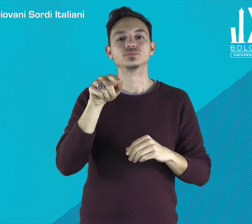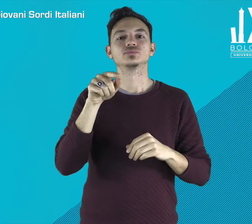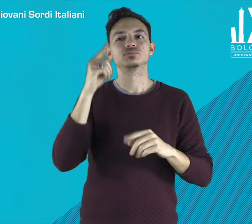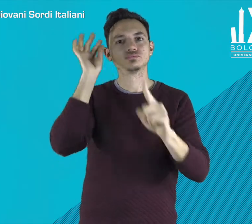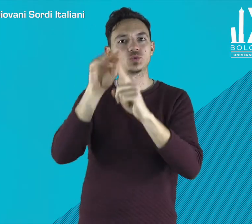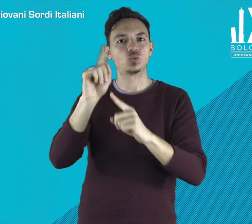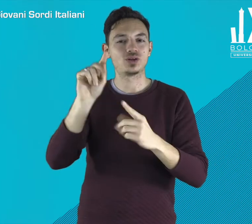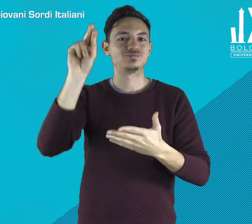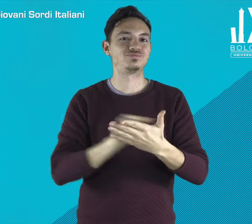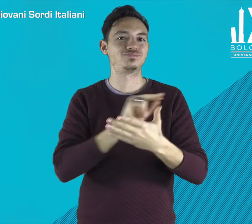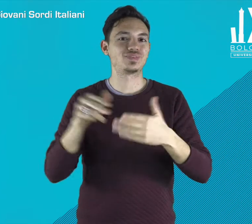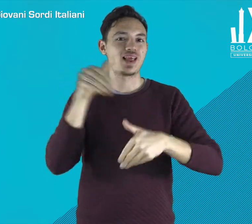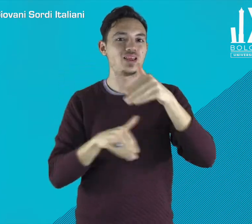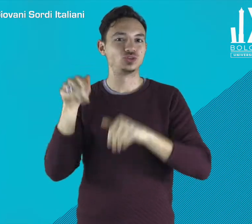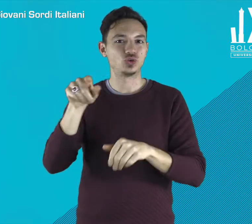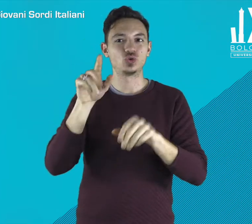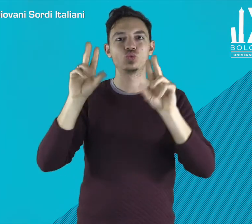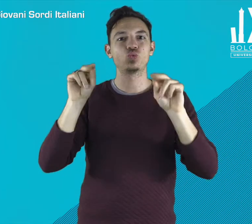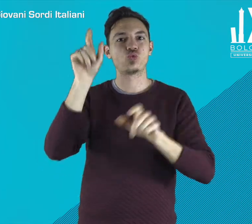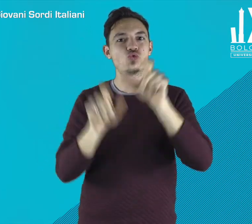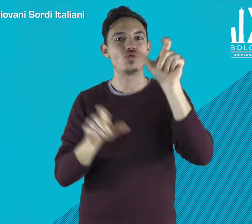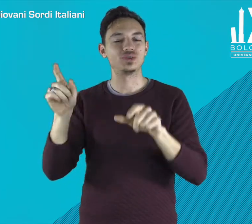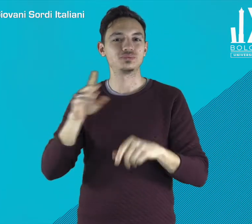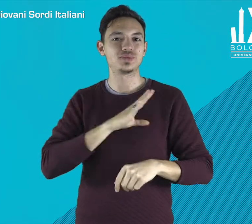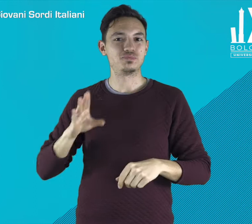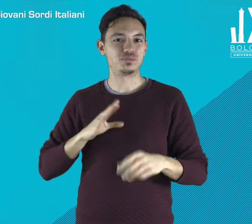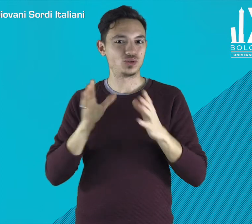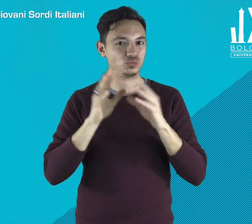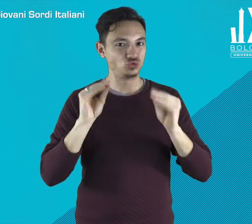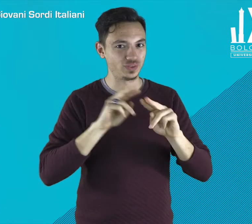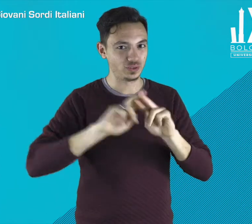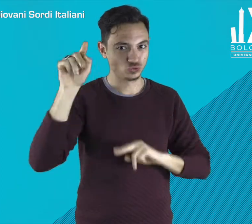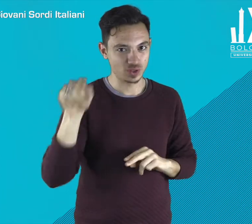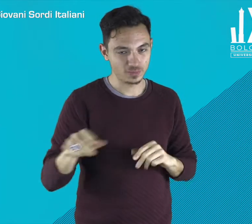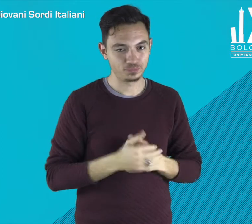in quel giorno, sarà possibile votare i nuovi membri del CGSI Nazionale 2018-2021